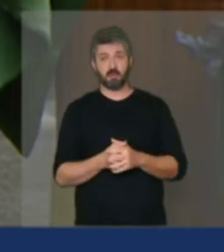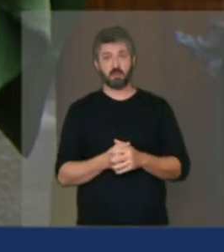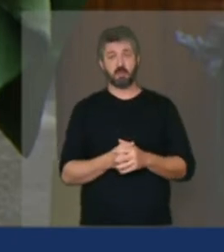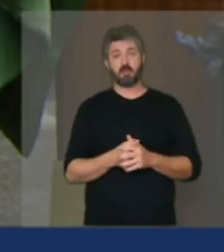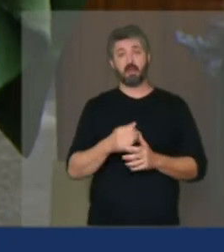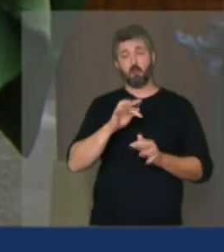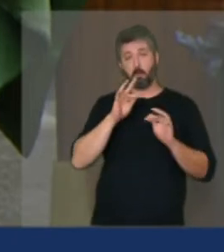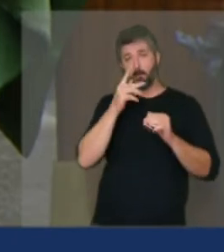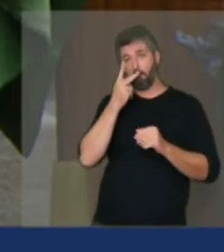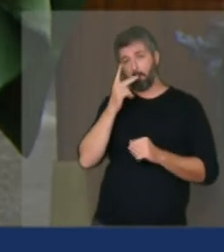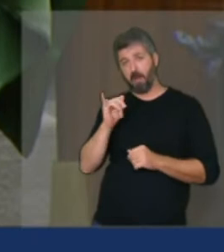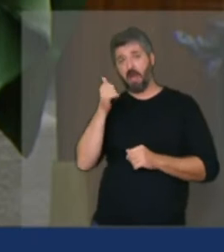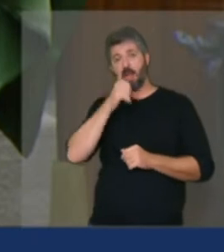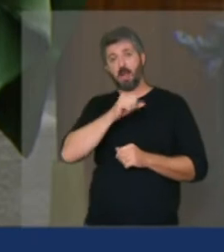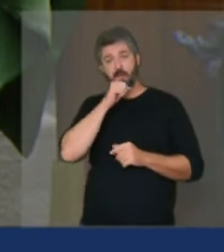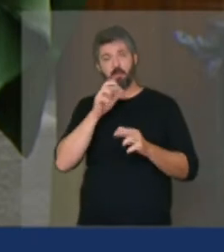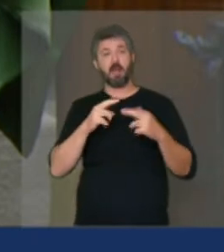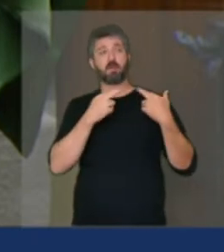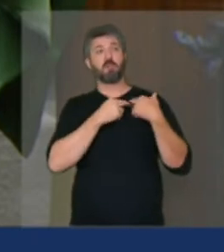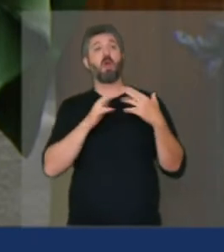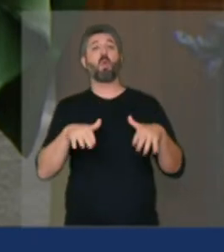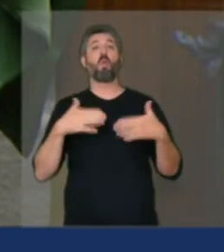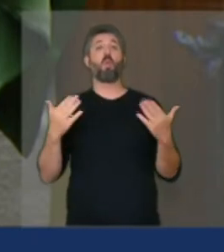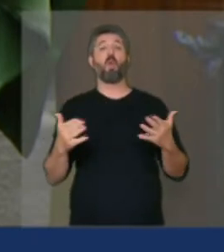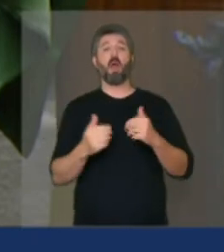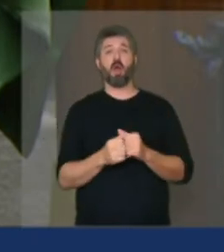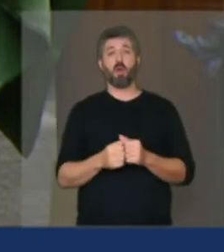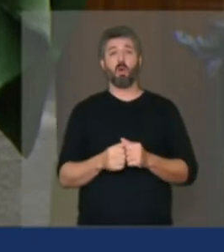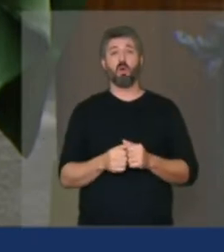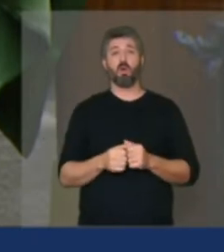QUE TER? QUAL É A RESPONSABILIDADE QUE PESSOAS COM PLATAFORMAS TÊM QUE TER? QUAL É A MENSAGEM QUE A GENTE